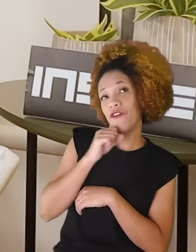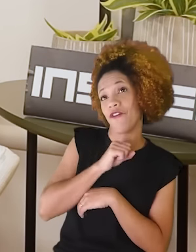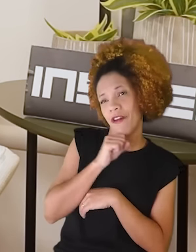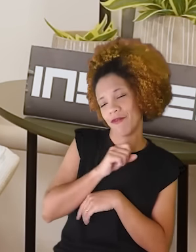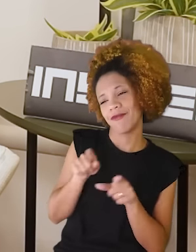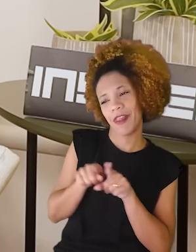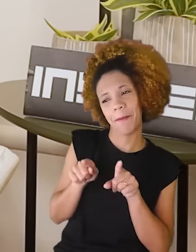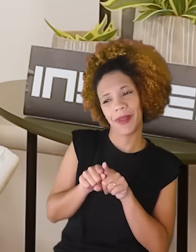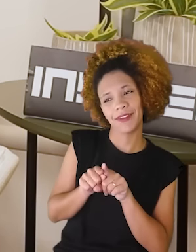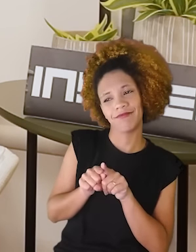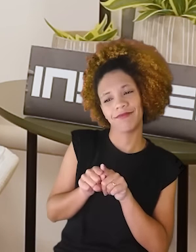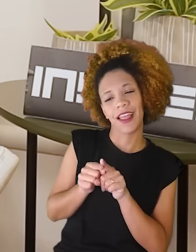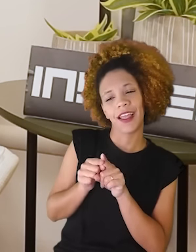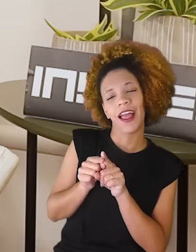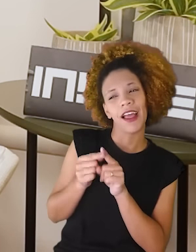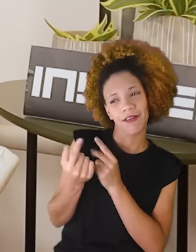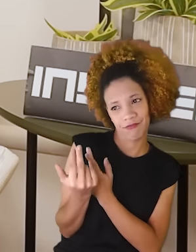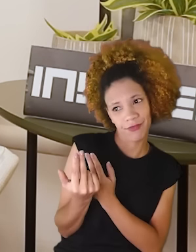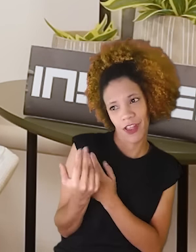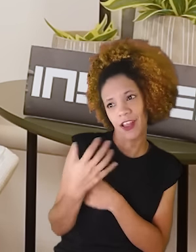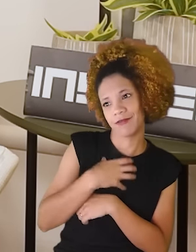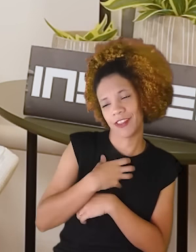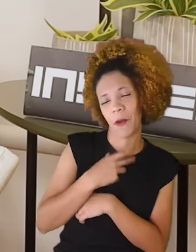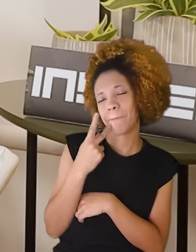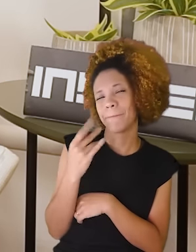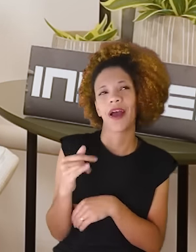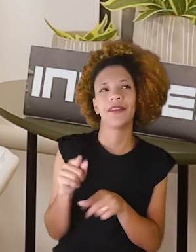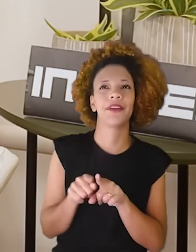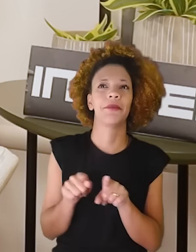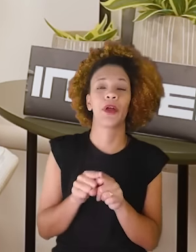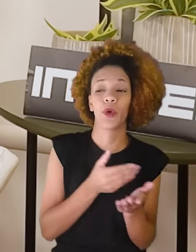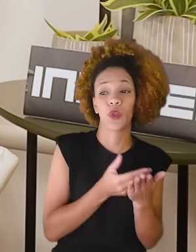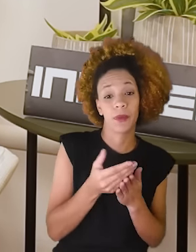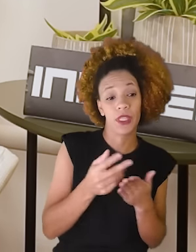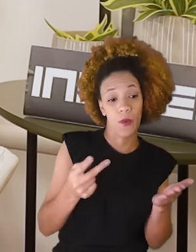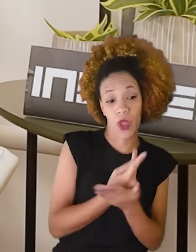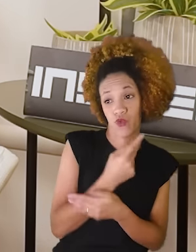muito com o meu pai e é um público talvez mais quando comecei com negócio de err de português